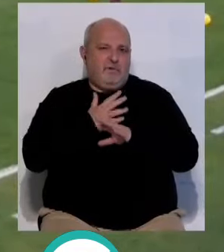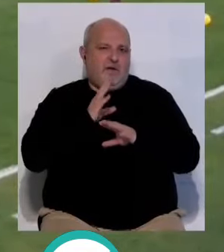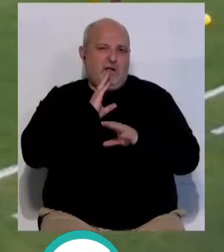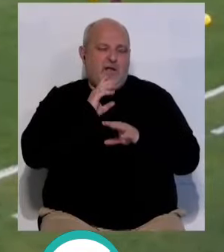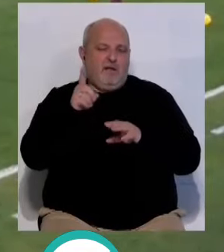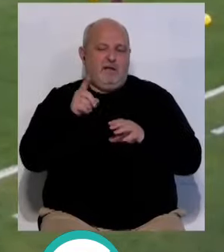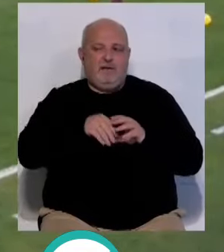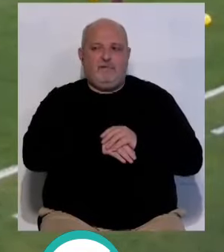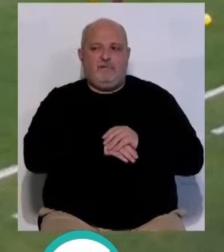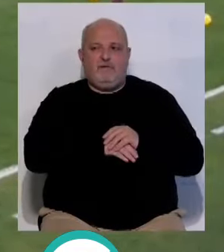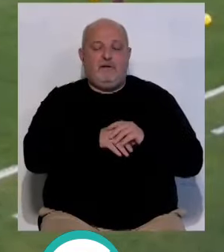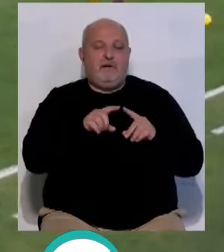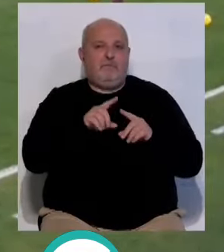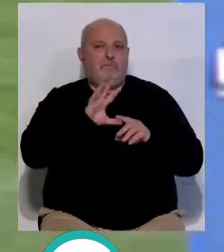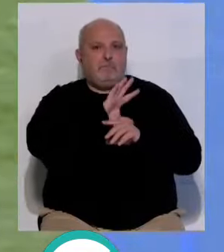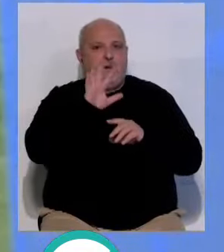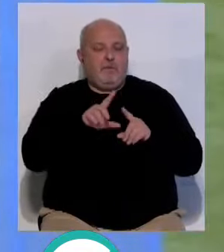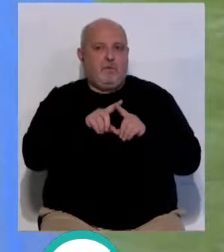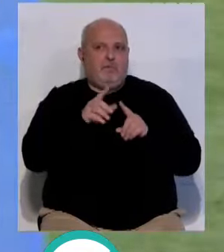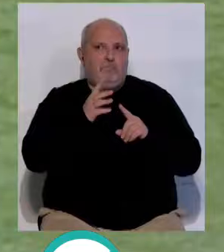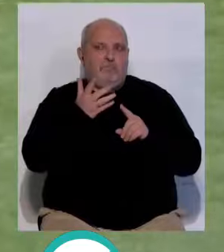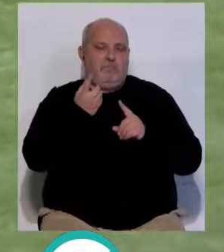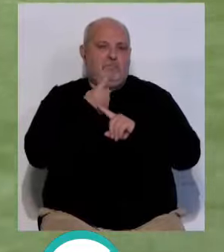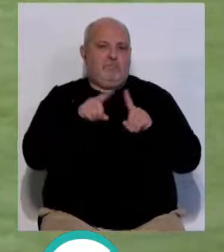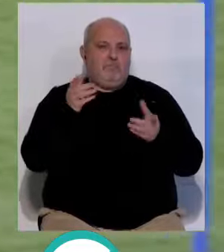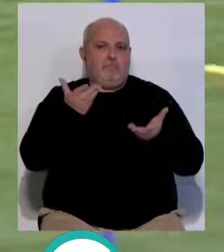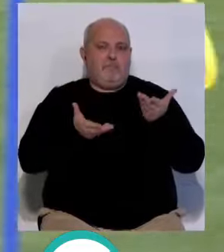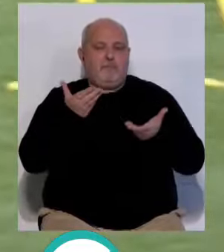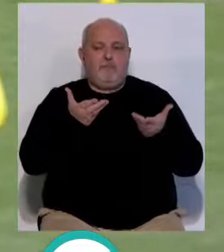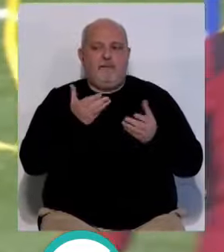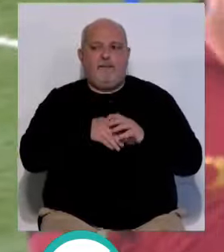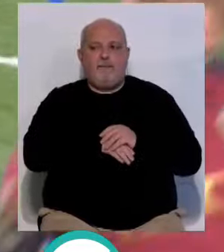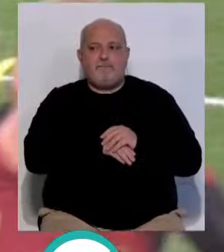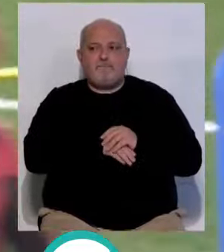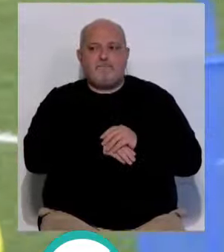cdiz no Igualmente se esperaba que fera una pieza diferencial en el frente de ataque y quitando el